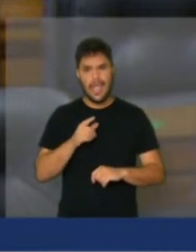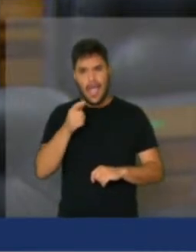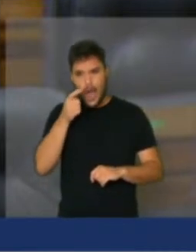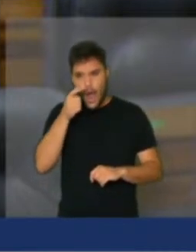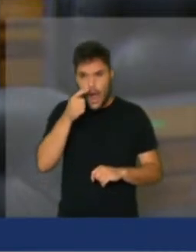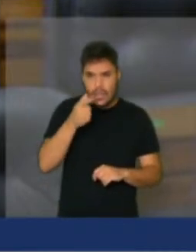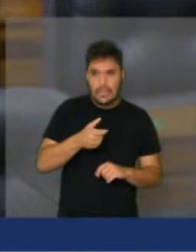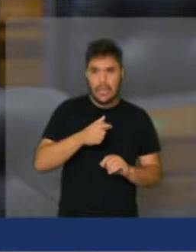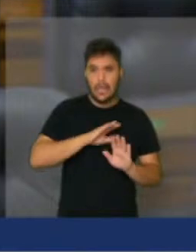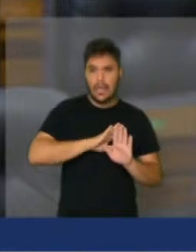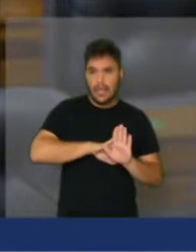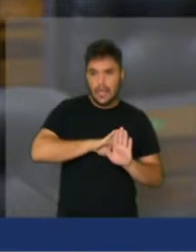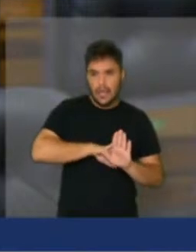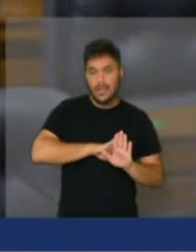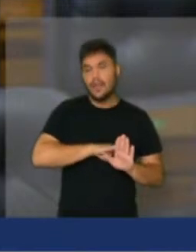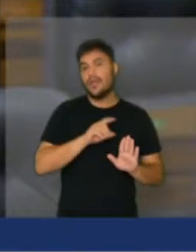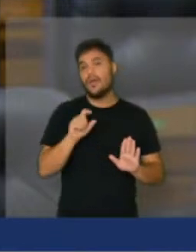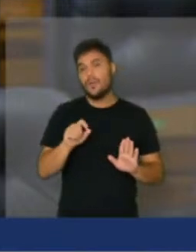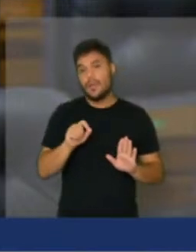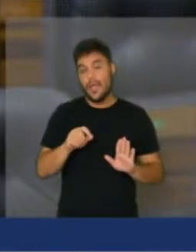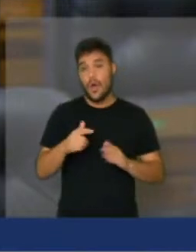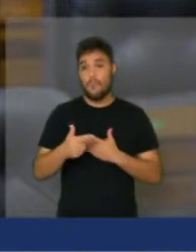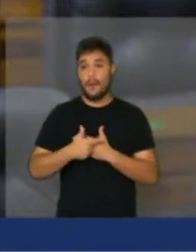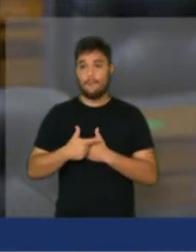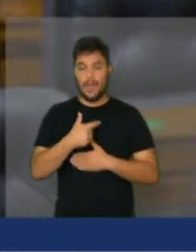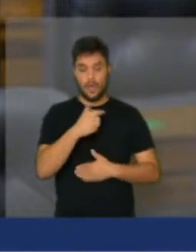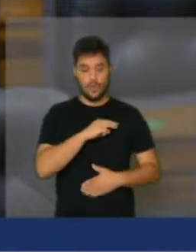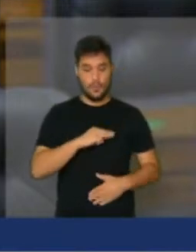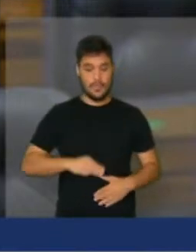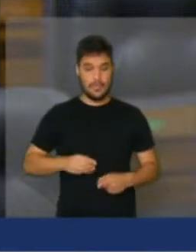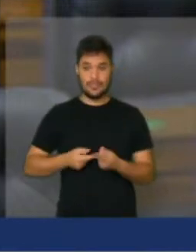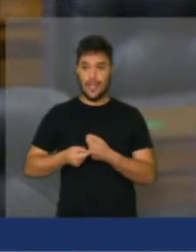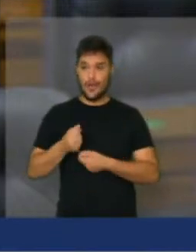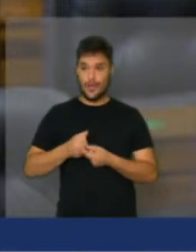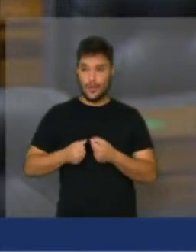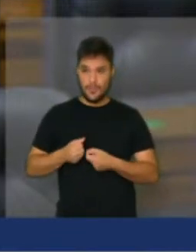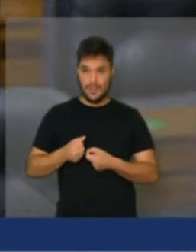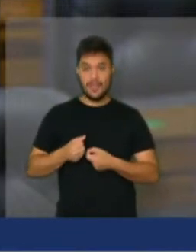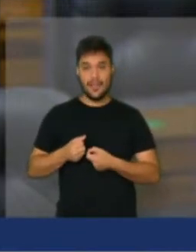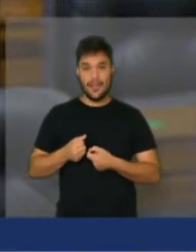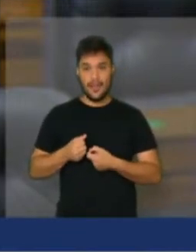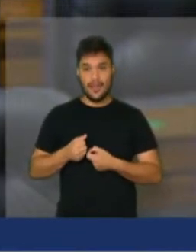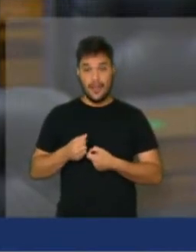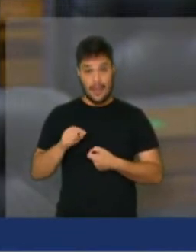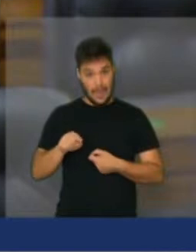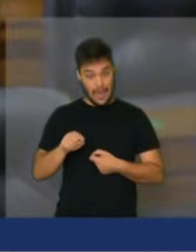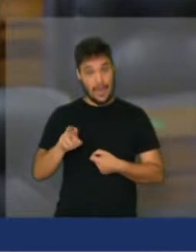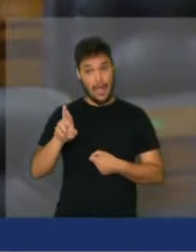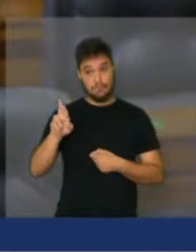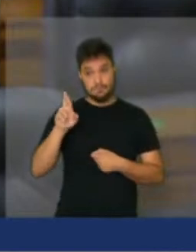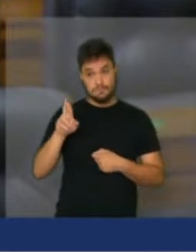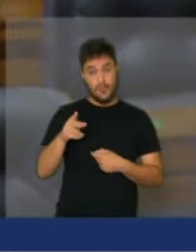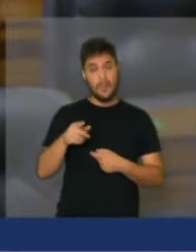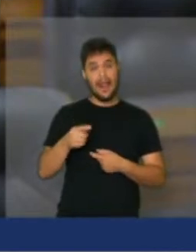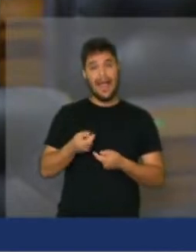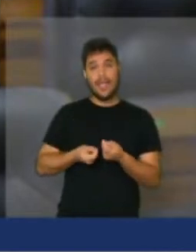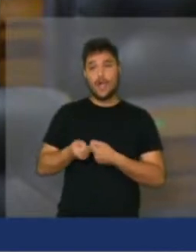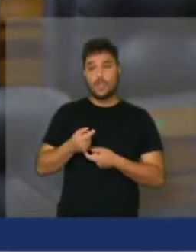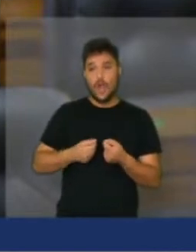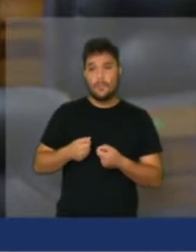GUEDES NA CONDIÇÃO DE RESPONSÁVEL PELA CONDUÇÃ O... DA POLÍTICA ECONÔMICA E DE INVESTIDOR. OS DADOS QUE FORAM DIVULGADOS APONTAM QUE